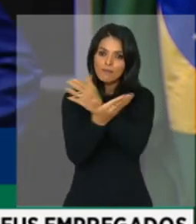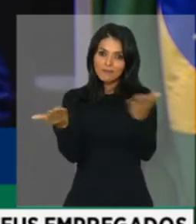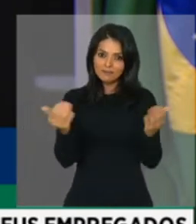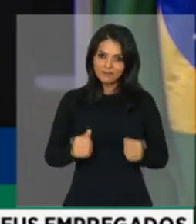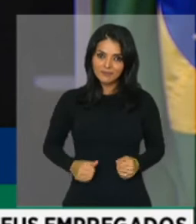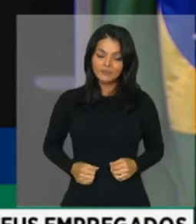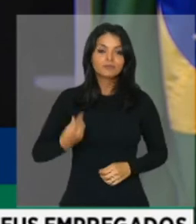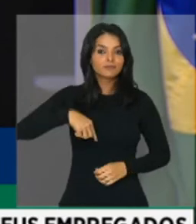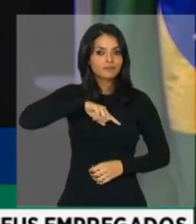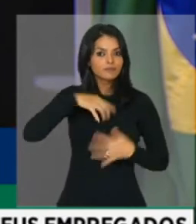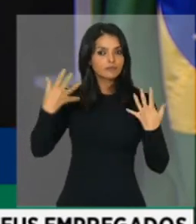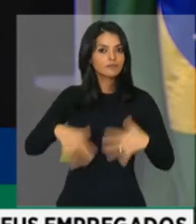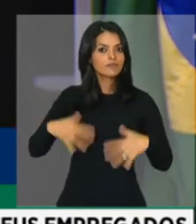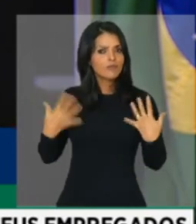PANDEMIA. ESTAMOS TODOS AQUI NO PARLAMENTO, NO CONFINAMENTO